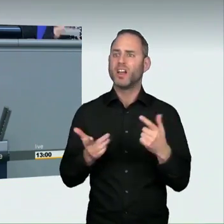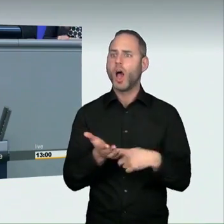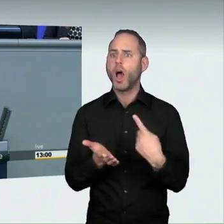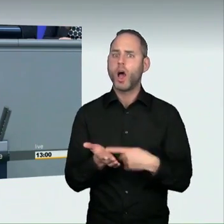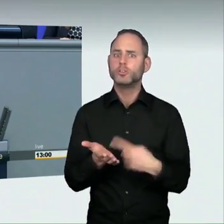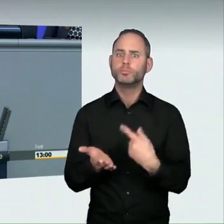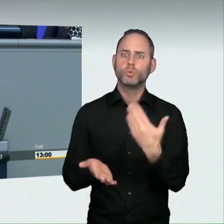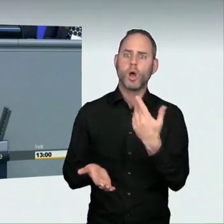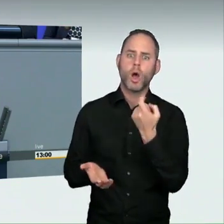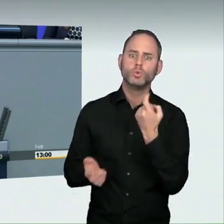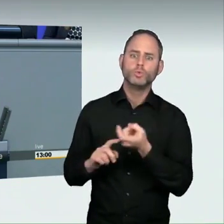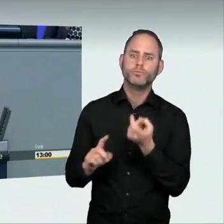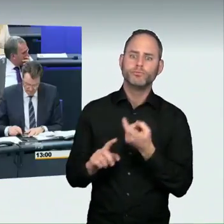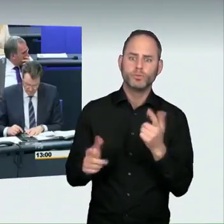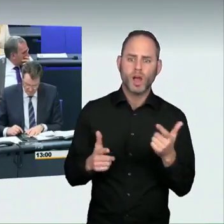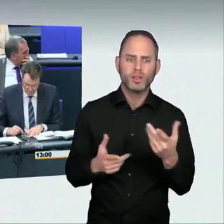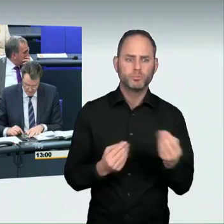Es muss sofort eine Antwort gegeben werden. Ihren Auskunftsanspruch